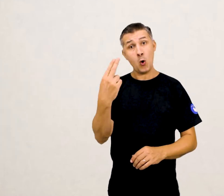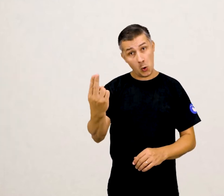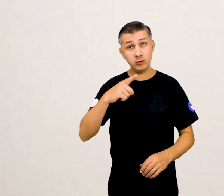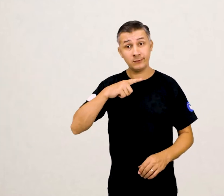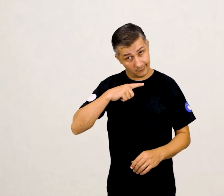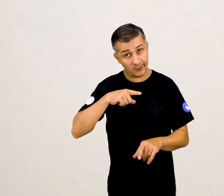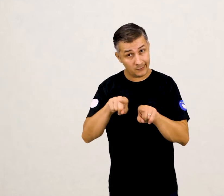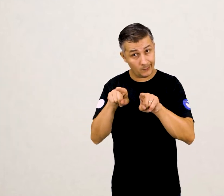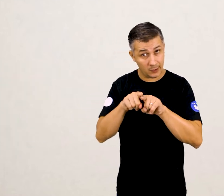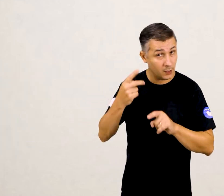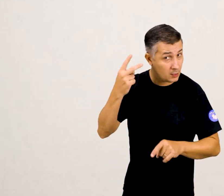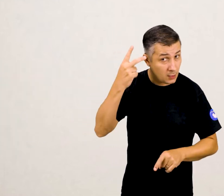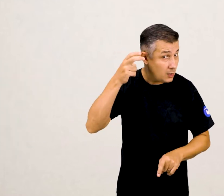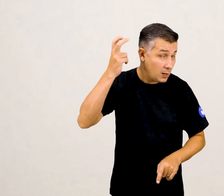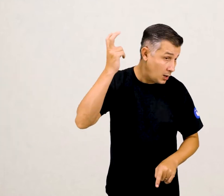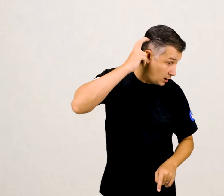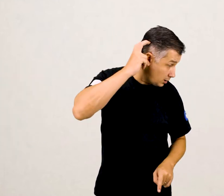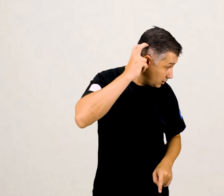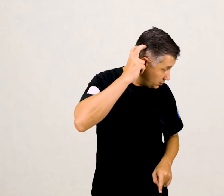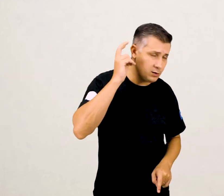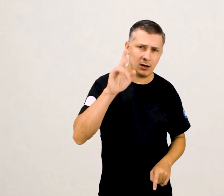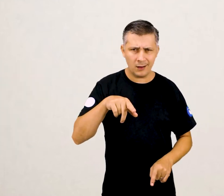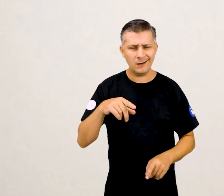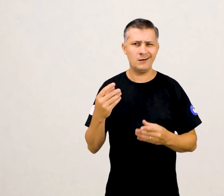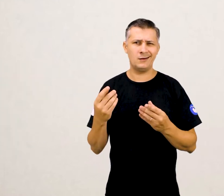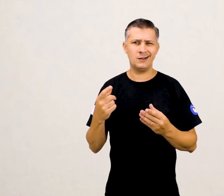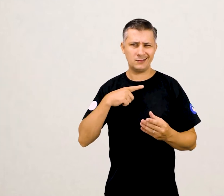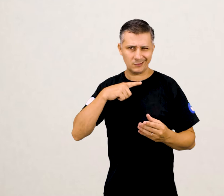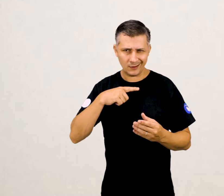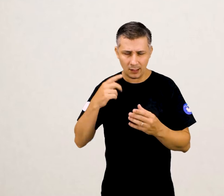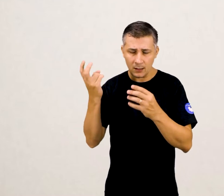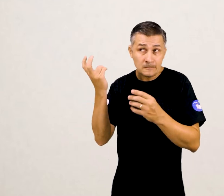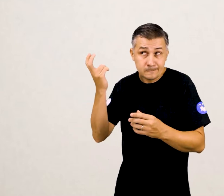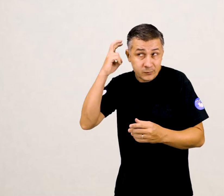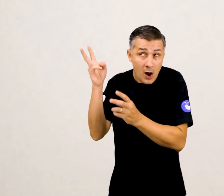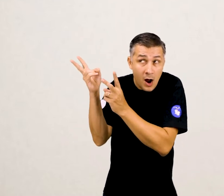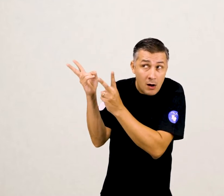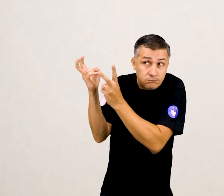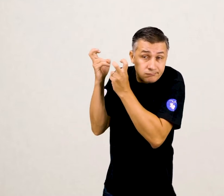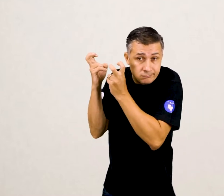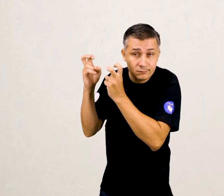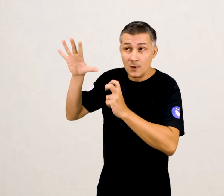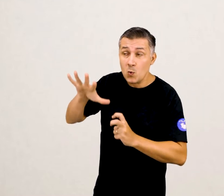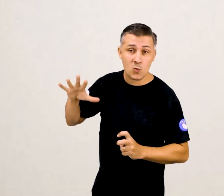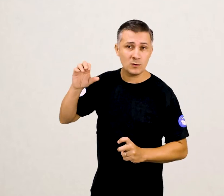Ou com o implante coclear, método que utiliza eletrodos para capturar os sons ambientes